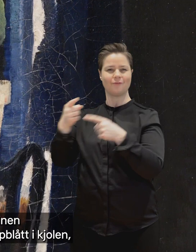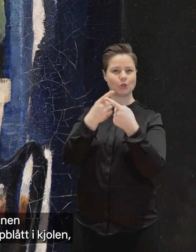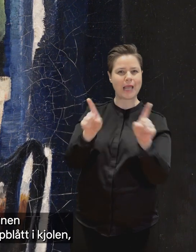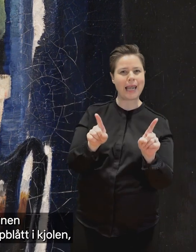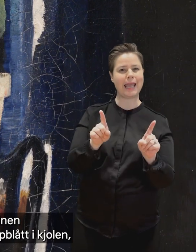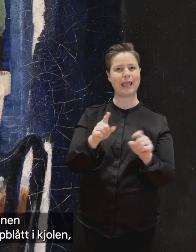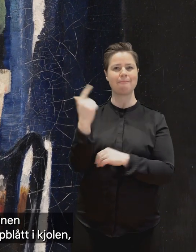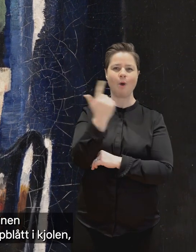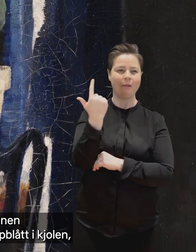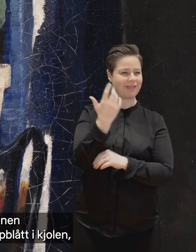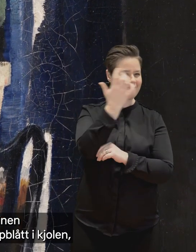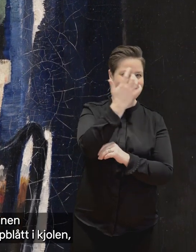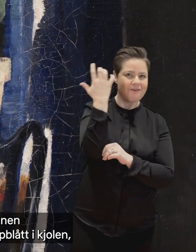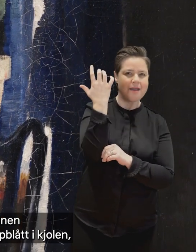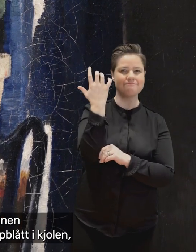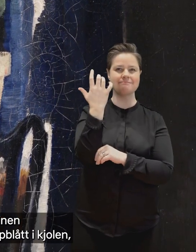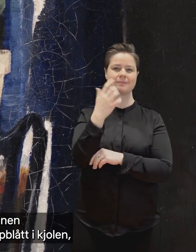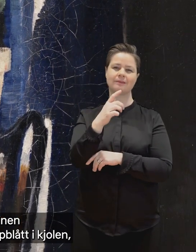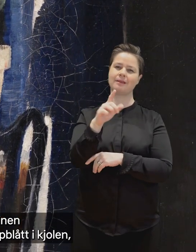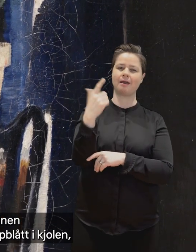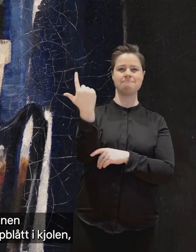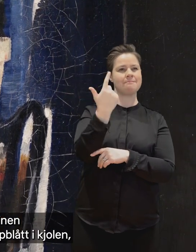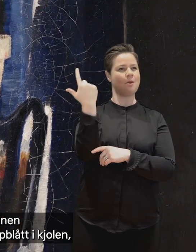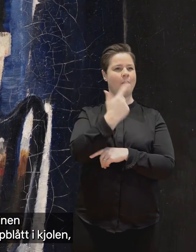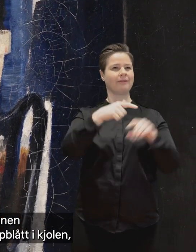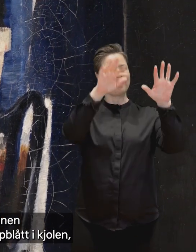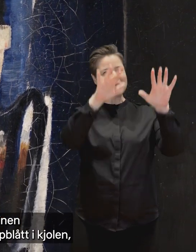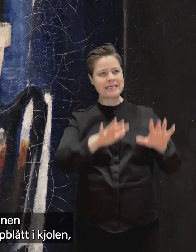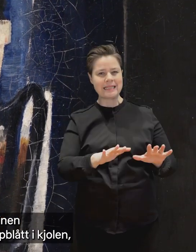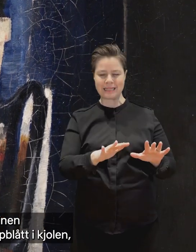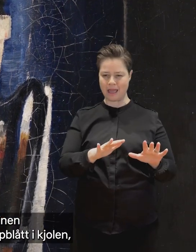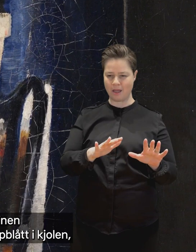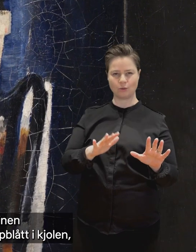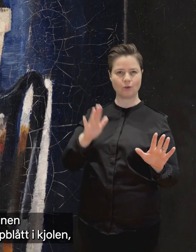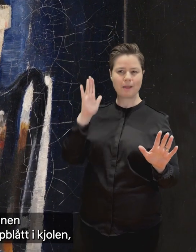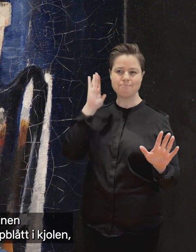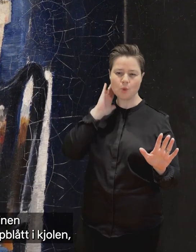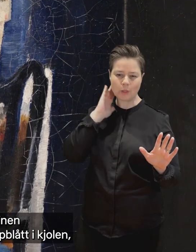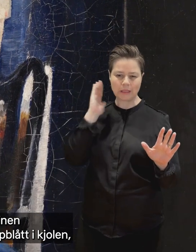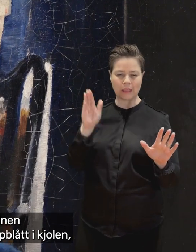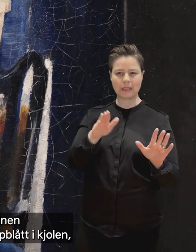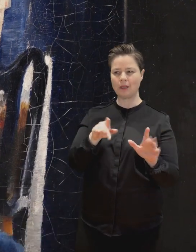Varmt blått i gardinen og på putene på stolene, dypblått i kjolen,